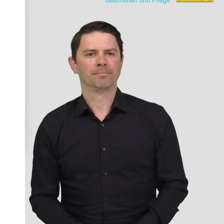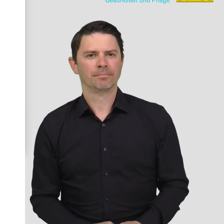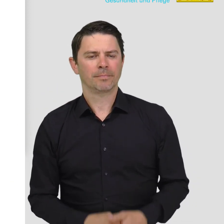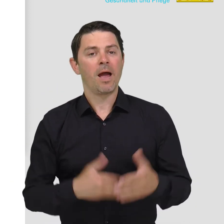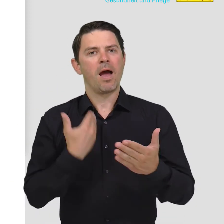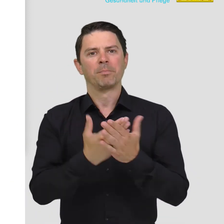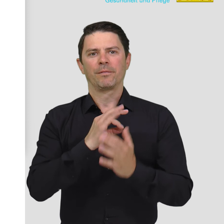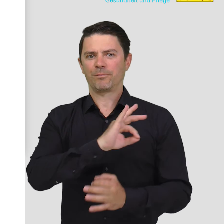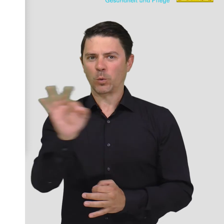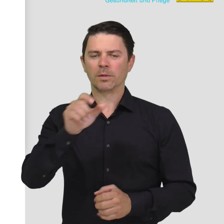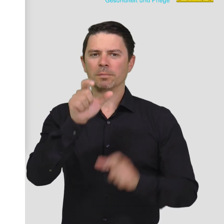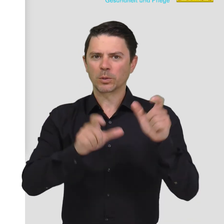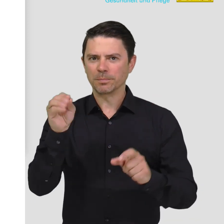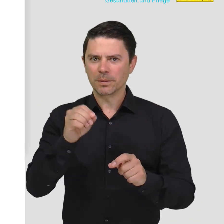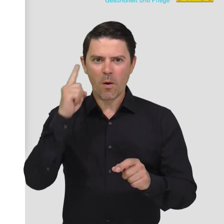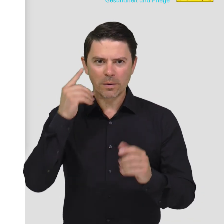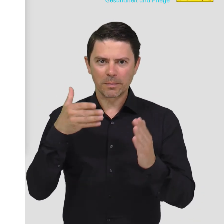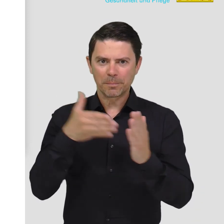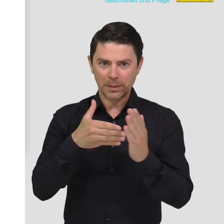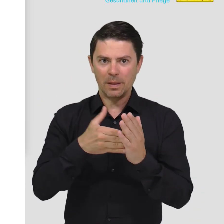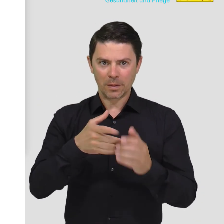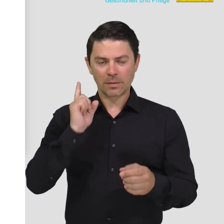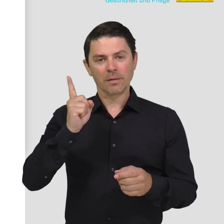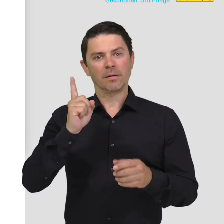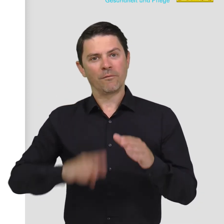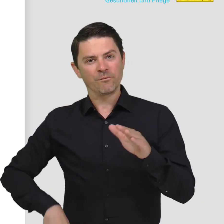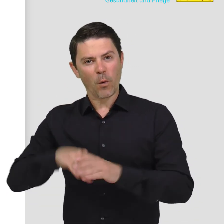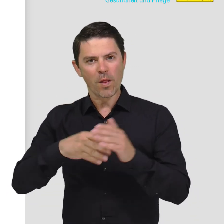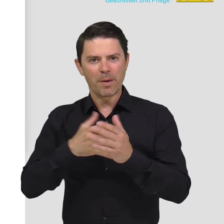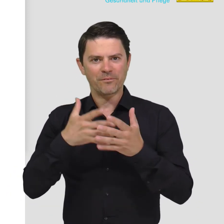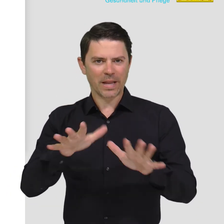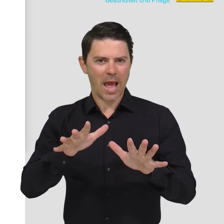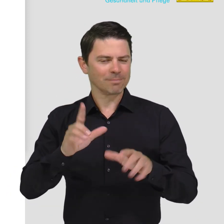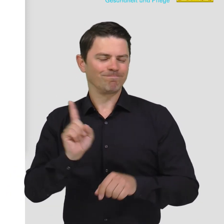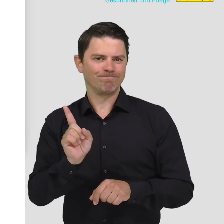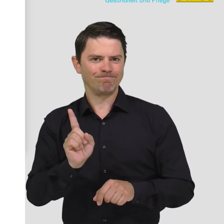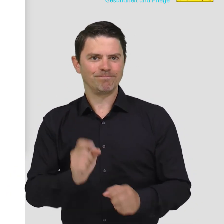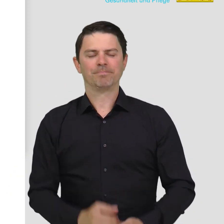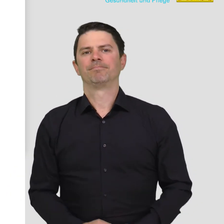Die Angebote sind für Menschen mit Hörbehinderung nicht uneingeschränkt barrierefrei.